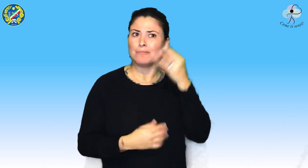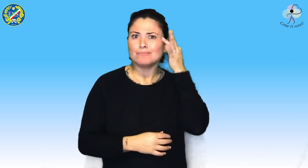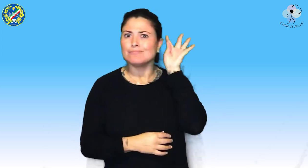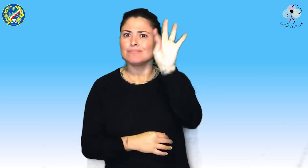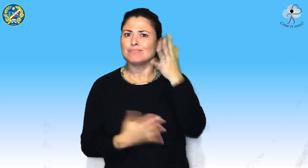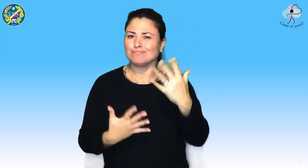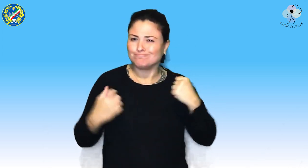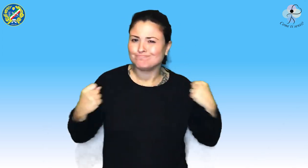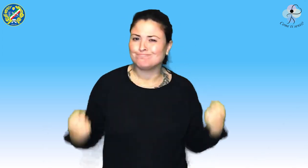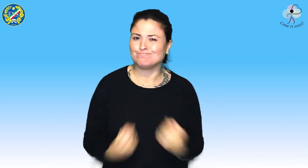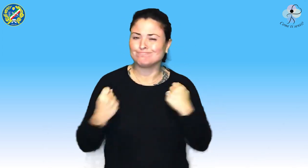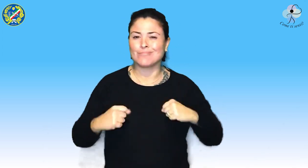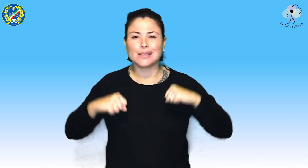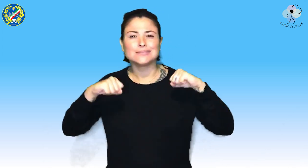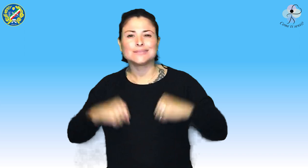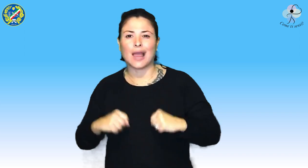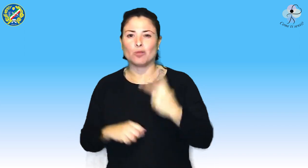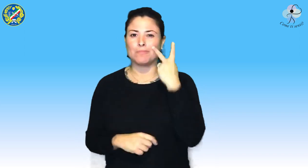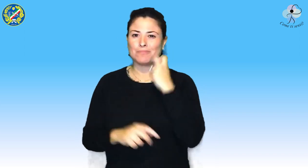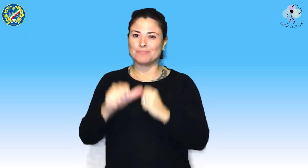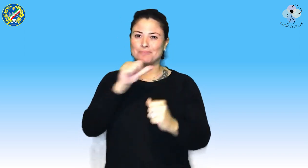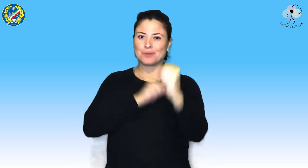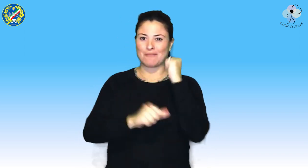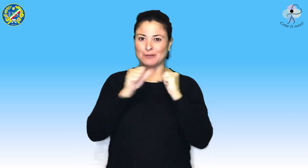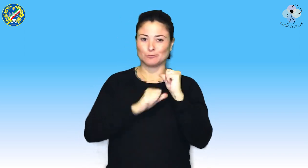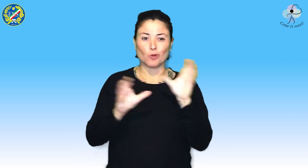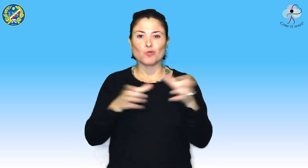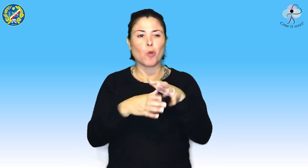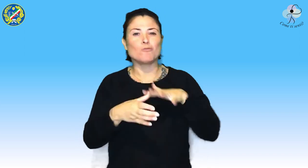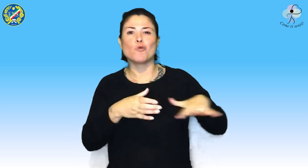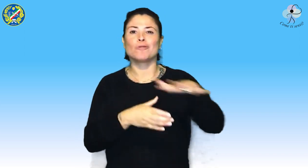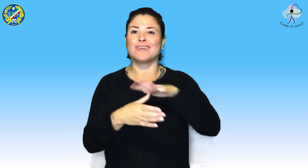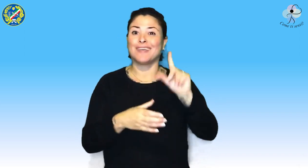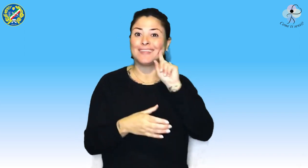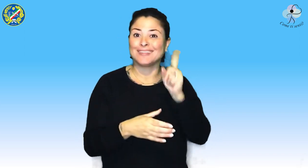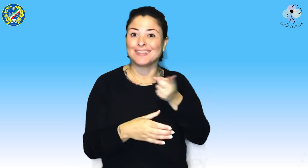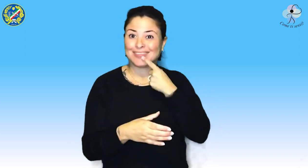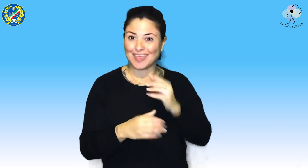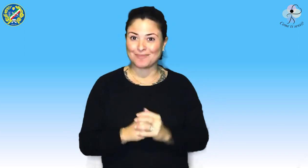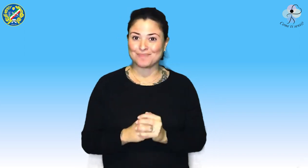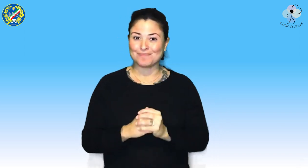il progetto ENS per promuovere salute e prevenzione nella comunità sorda,